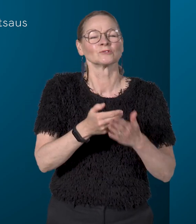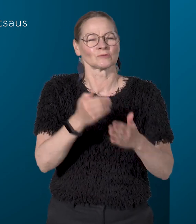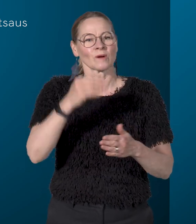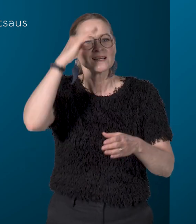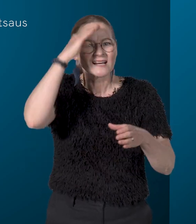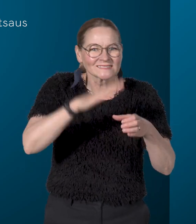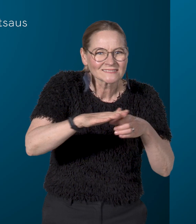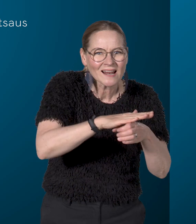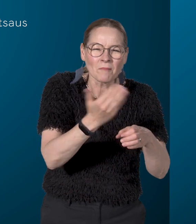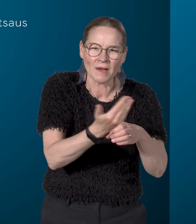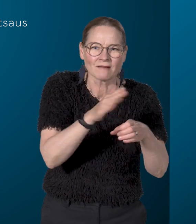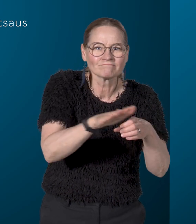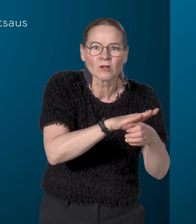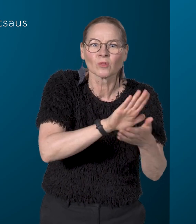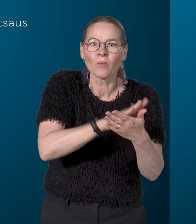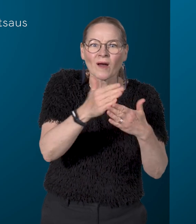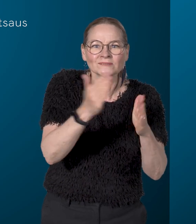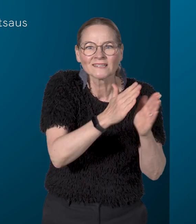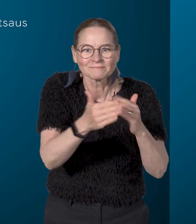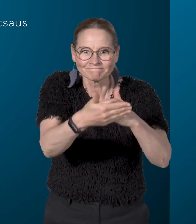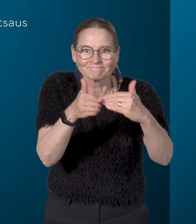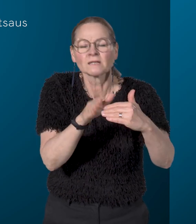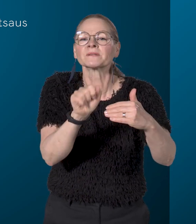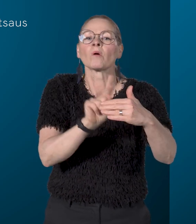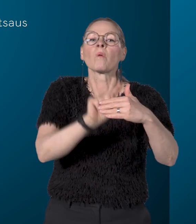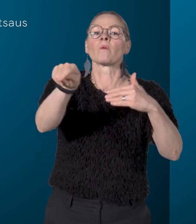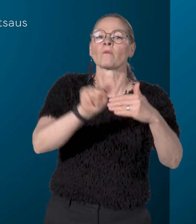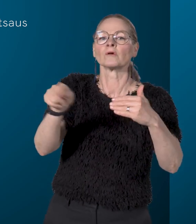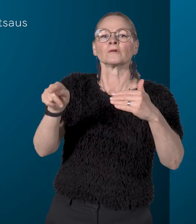ja siksi kansalliset tulkkauksen järjestelyt tulee ulottaa -